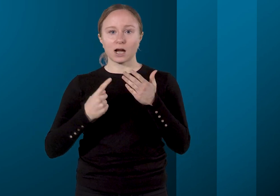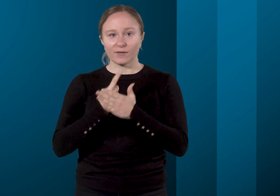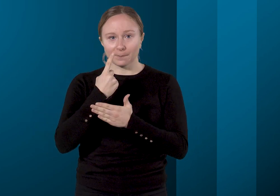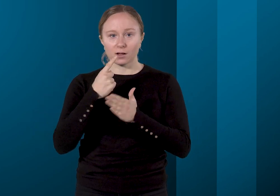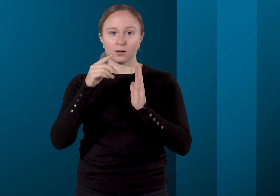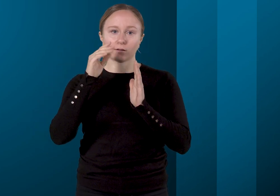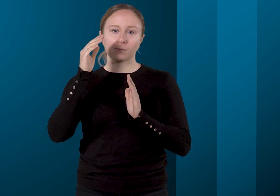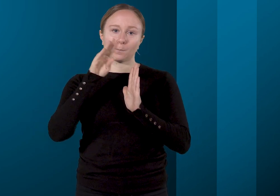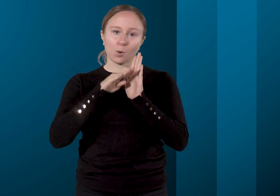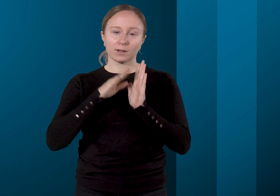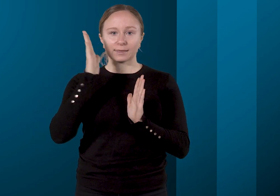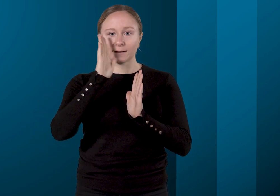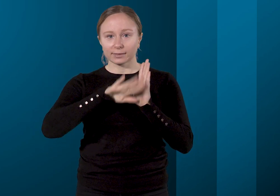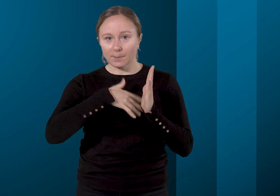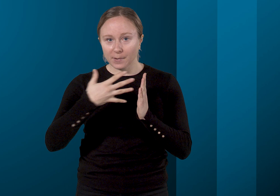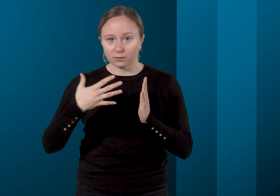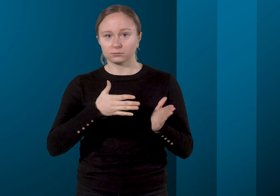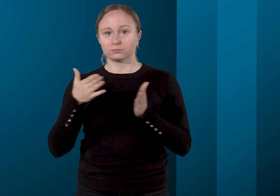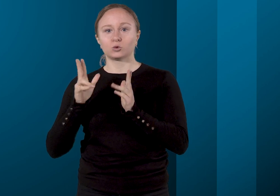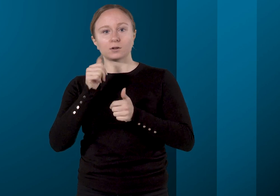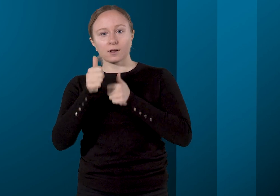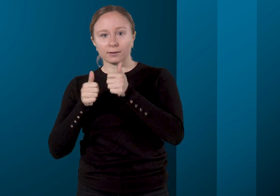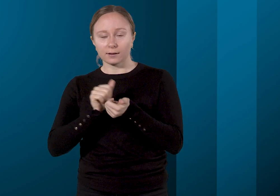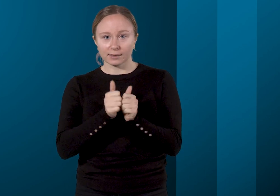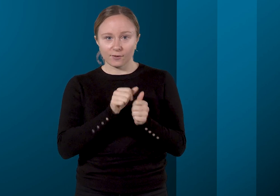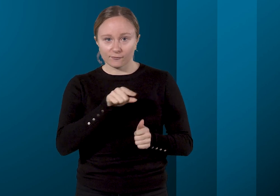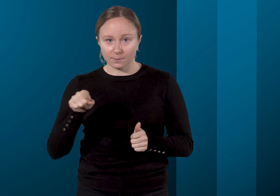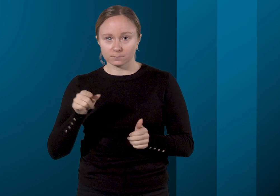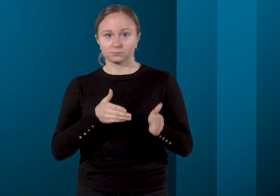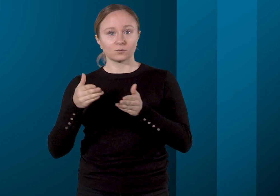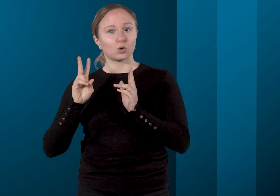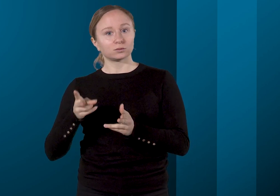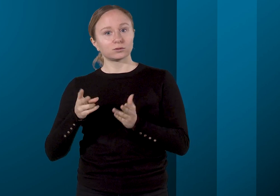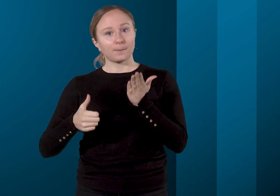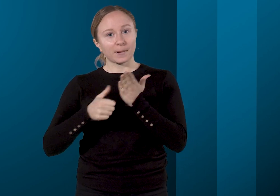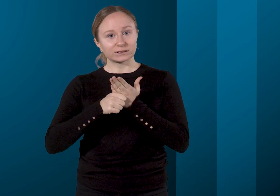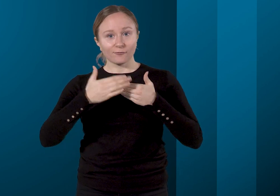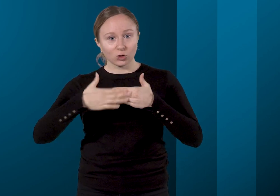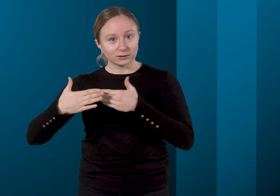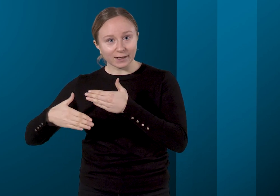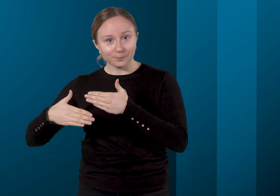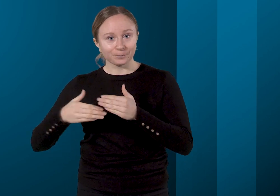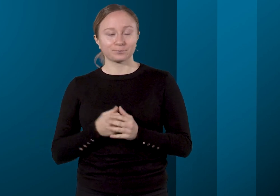om evenemangets programtidtabell, deltagande i tävlingar - och biljettförsäljning.